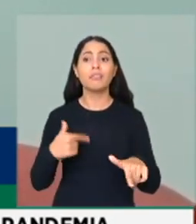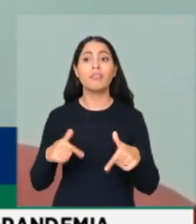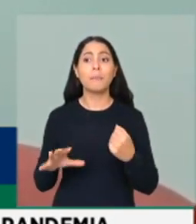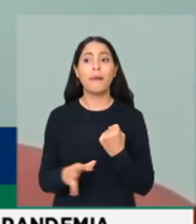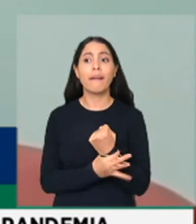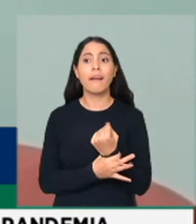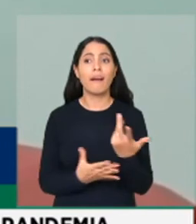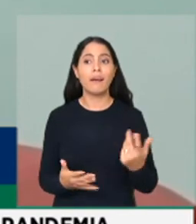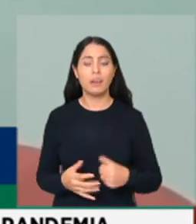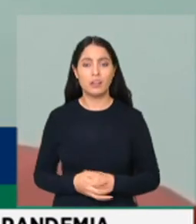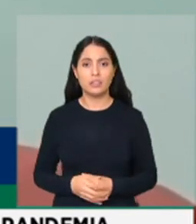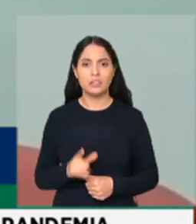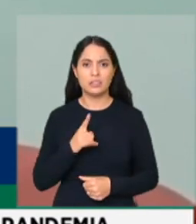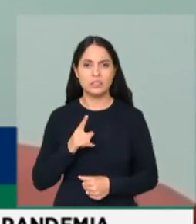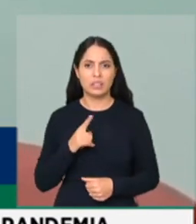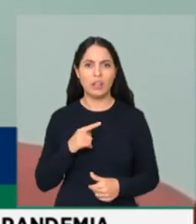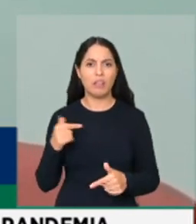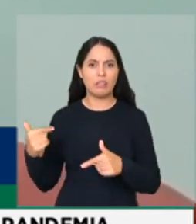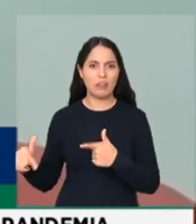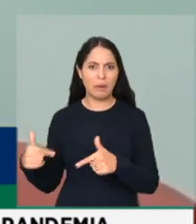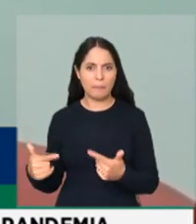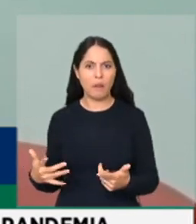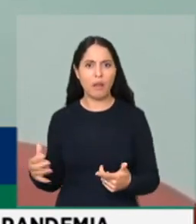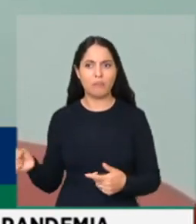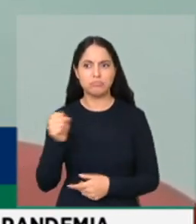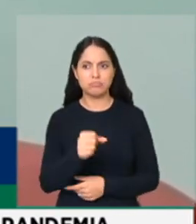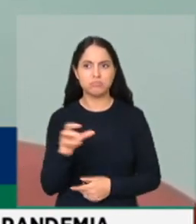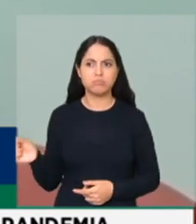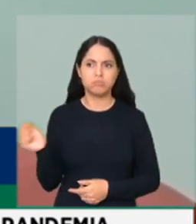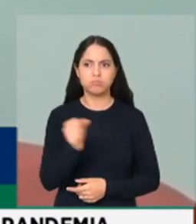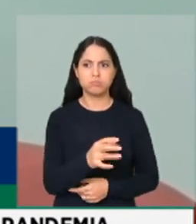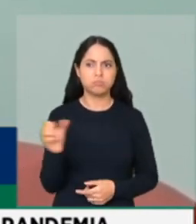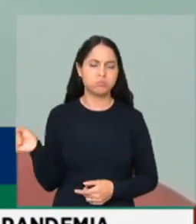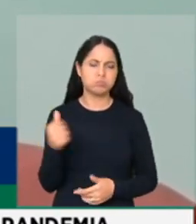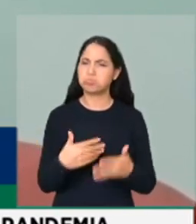MANUTENÇÃO DOS POSTOS DE TRABALHO. ENTÃO, INDEPENDENTEMENTE DESSE COMPROMISSO COM O GOVERNO EU